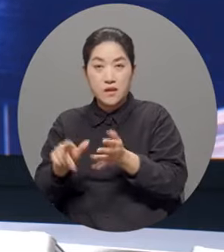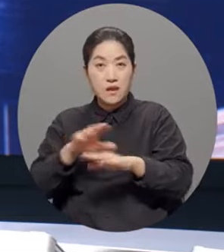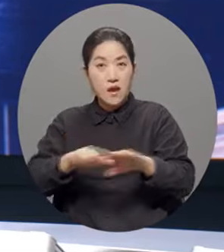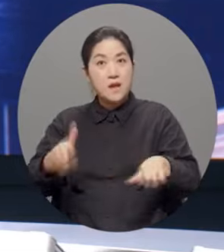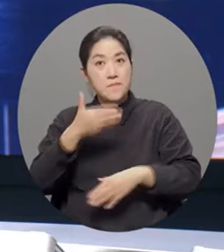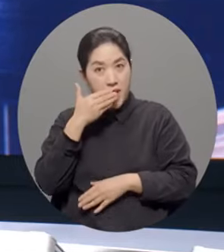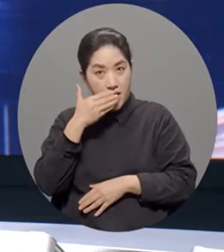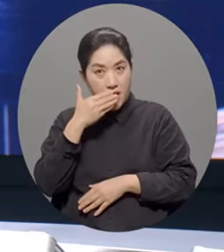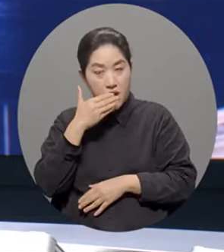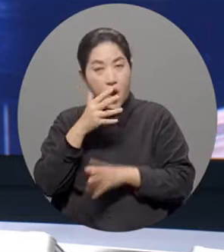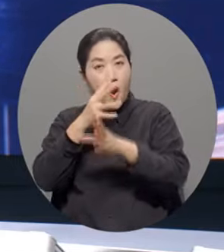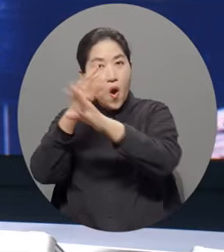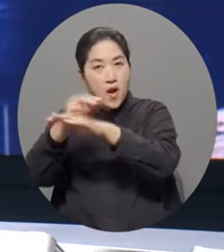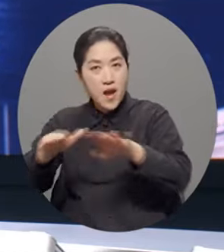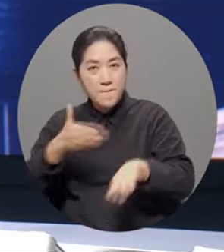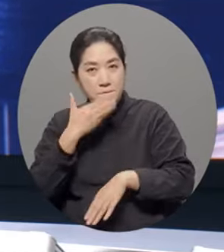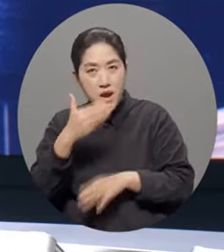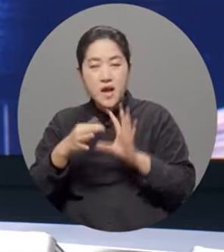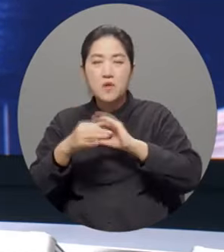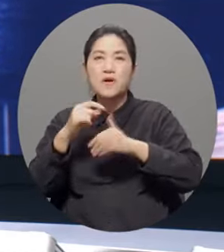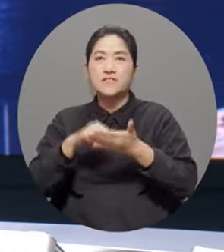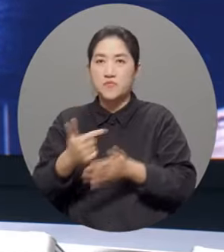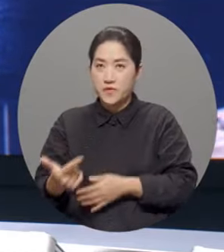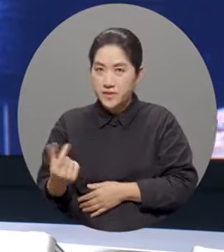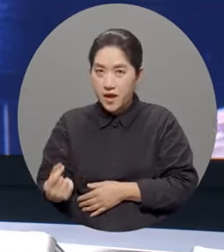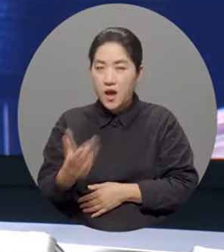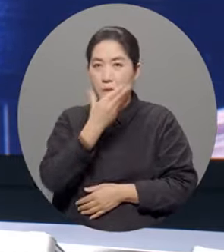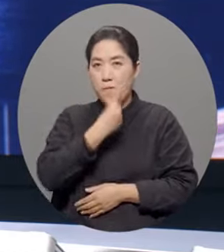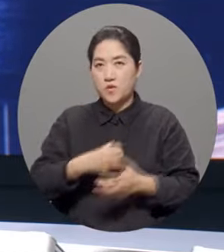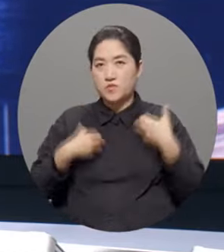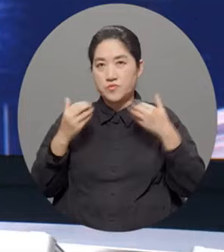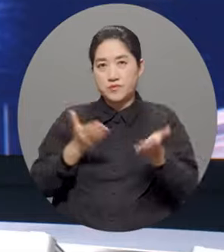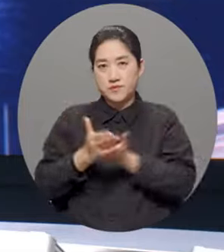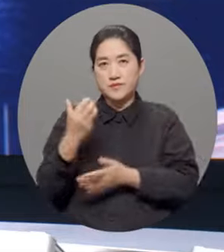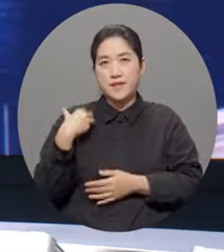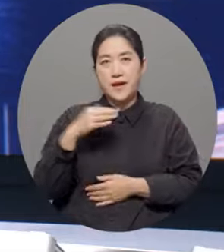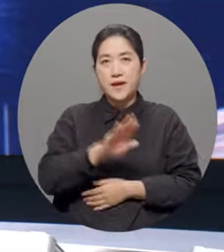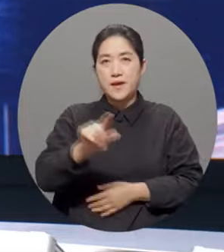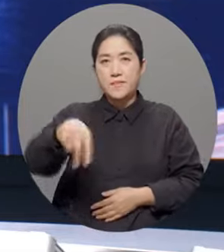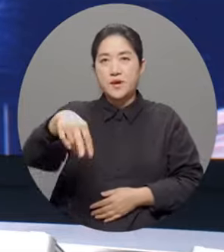이거로 해소될 수 있을까, 되면 언제쯤 될까 하는 걸 거입니다.